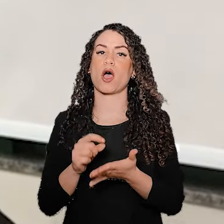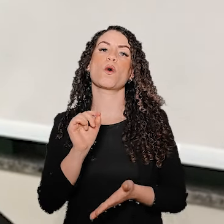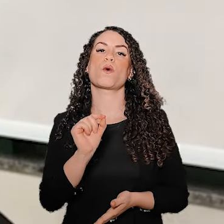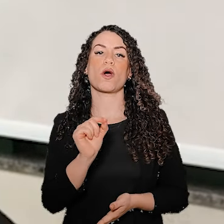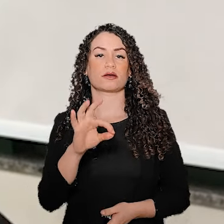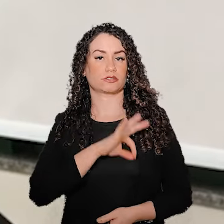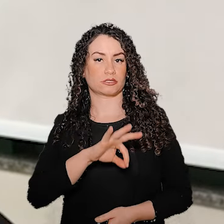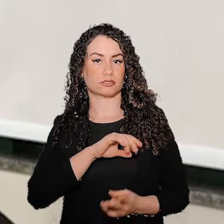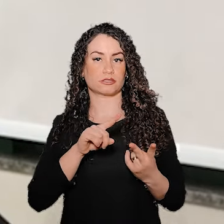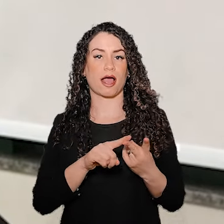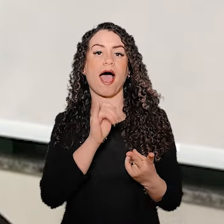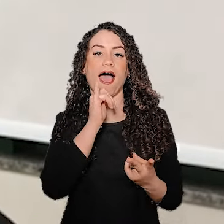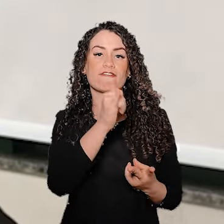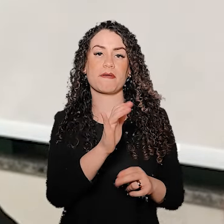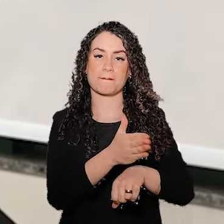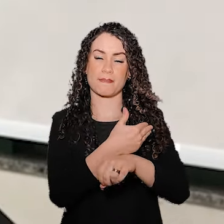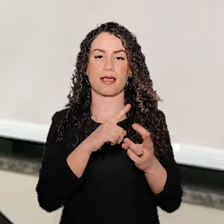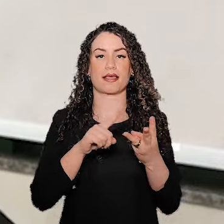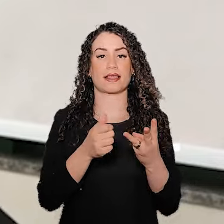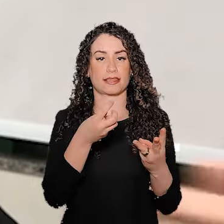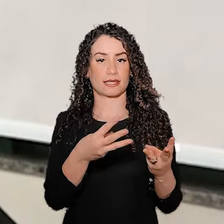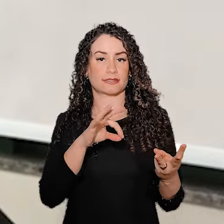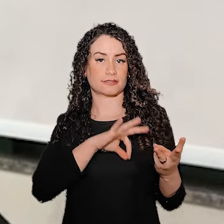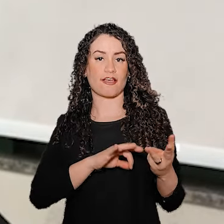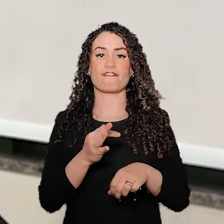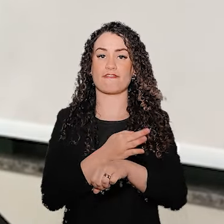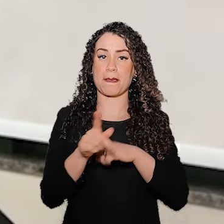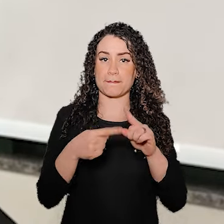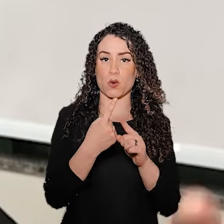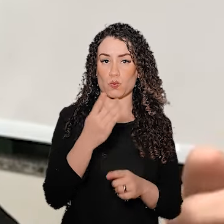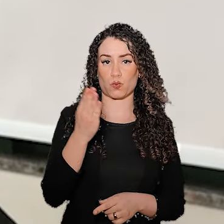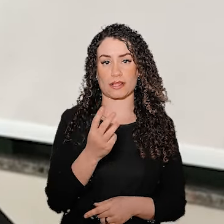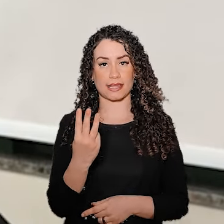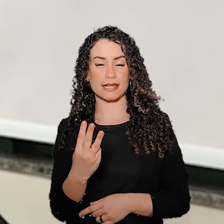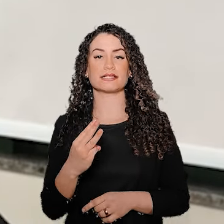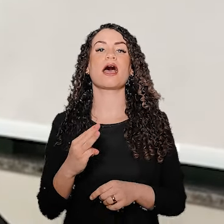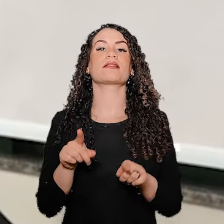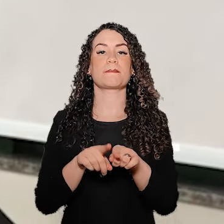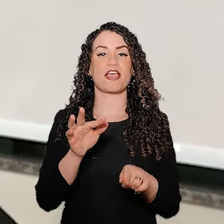saldo salarial, aviso prévio, 13º, férias mais 1/3, liberação do Fundo de Garantia,